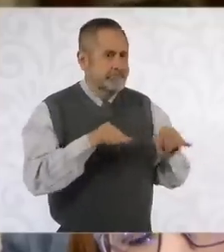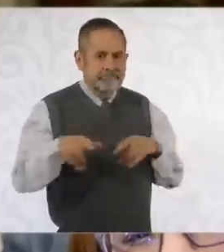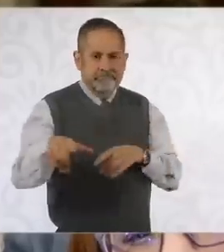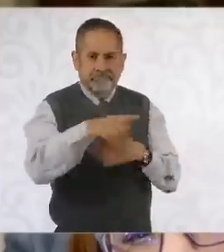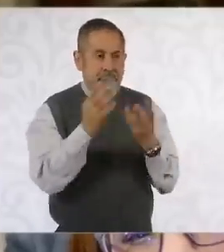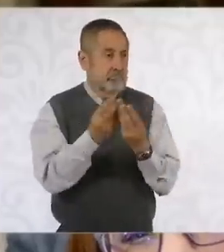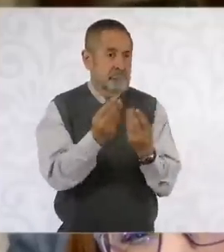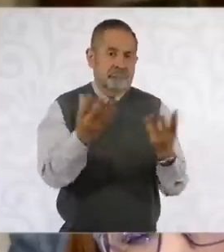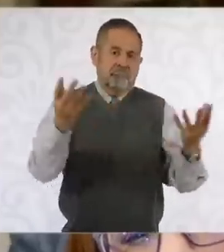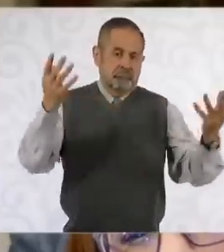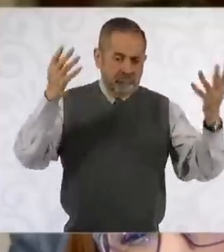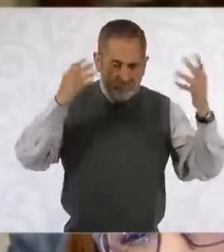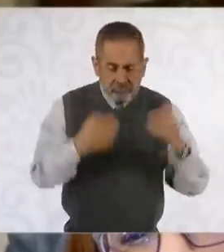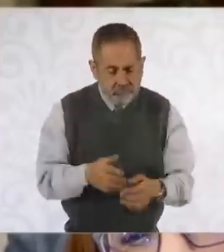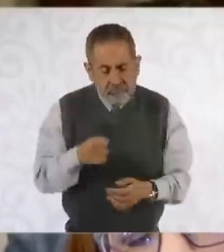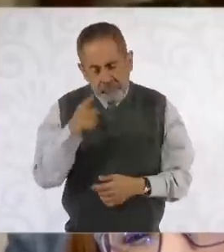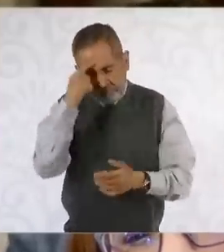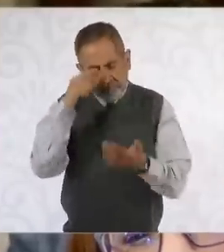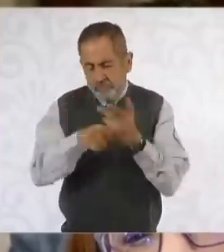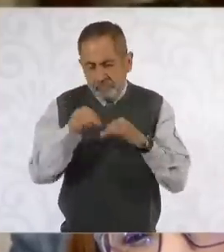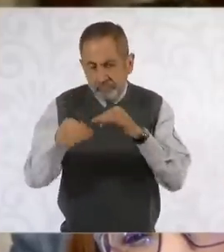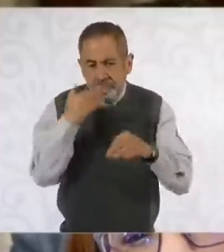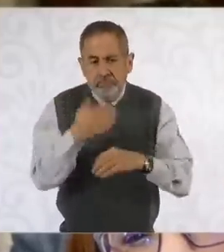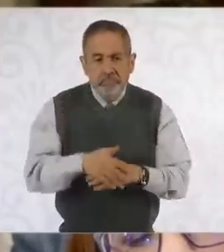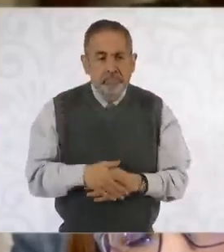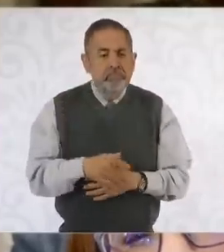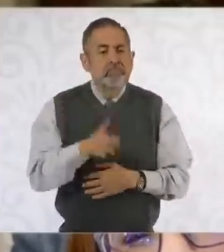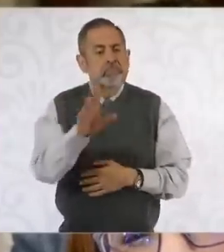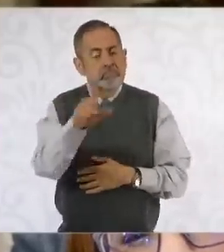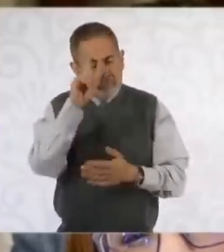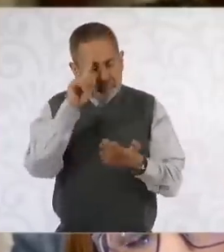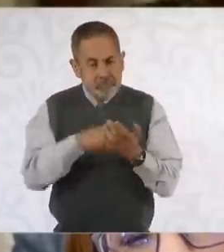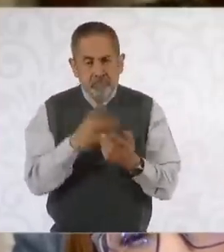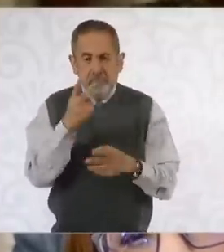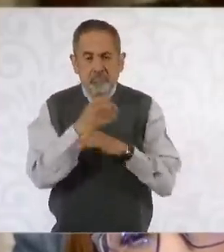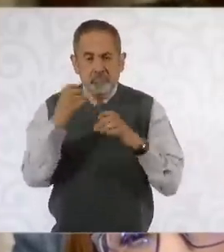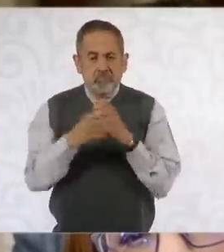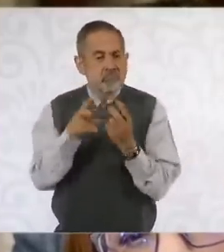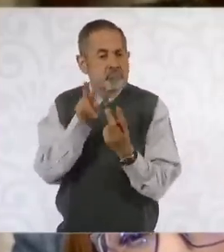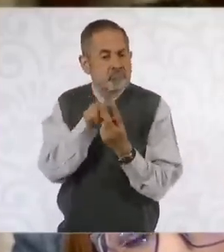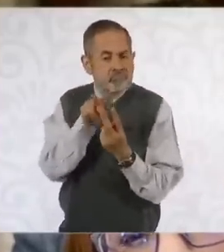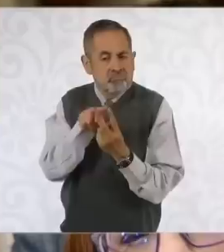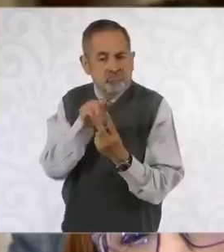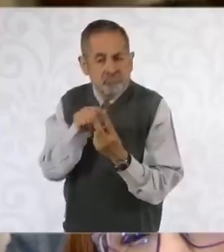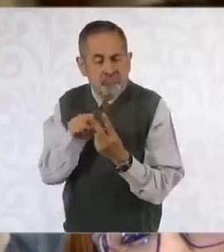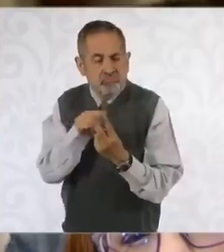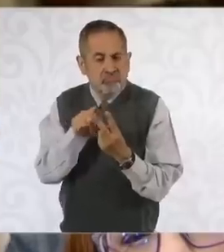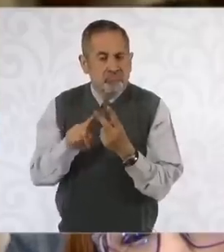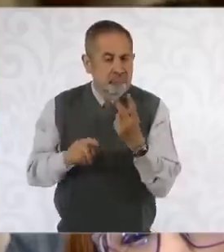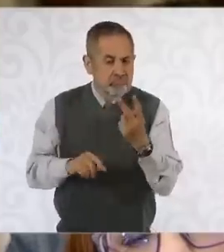en el país lo que se pueda dar yo eh Quisiera comentarle dos casos concretos de hecho se eh